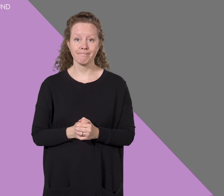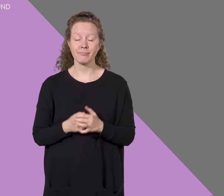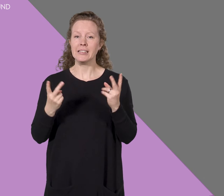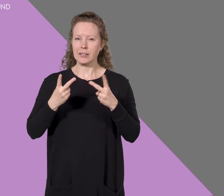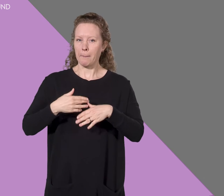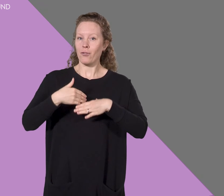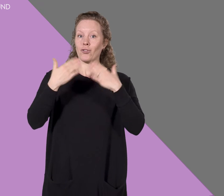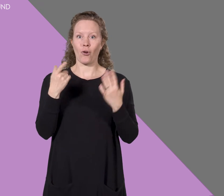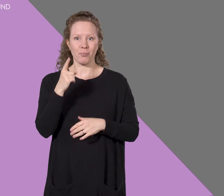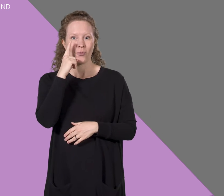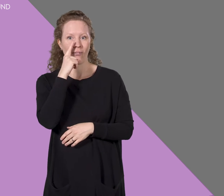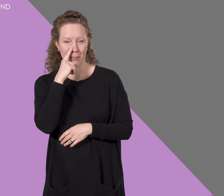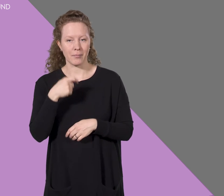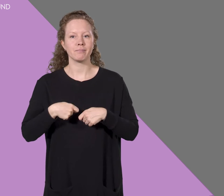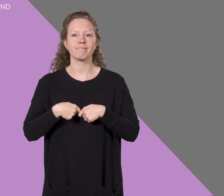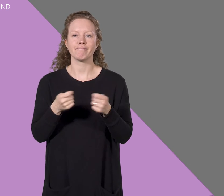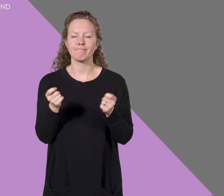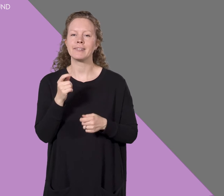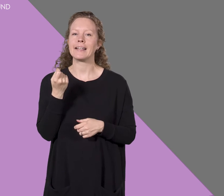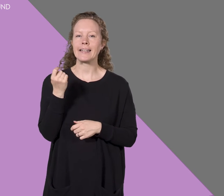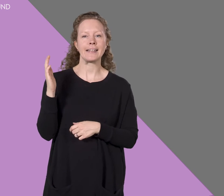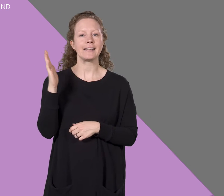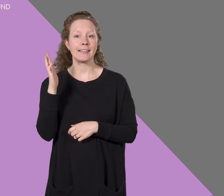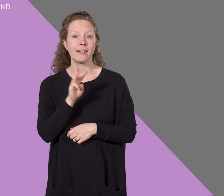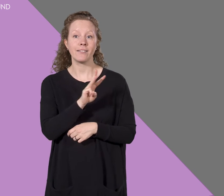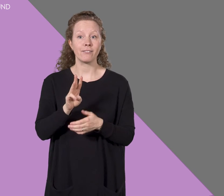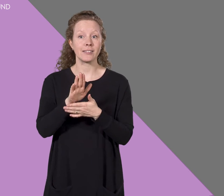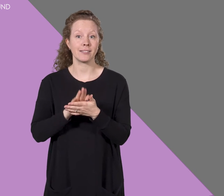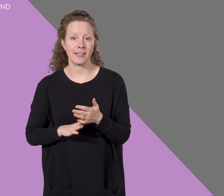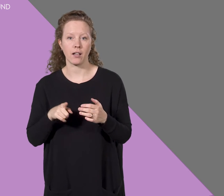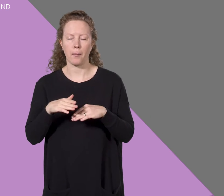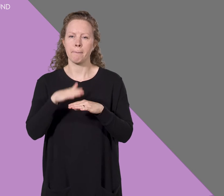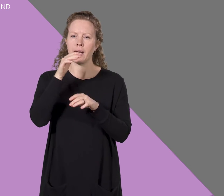Samma dag publiceras också en tillfällig webbplats med -